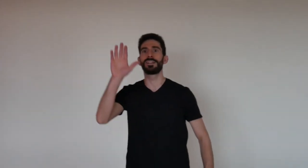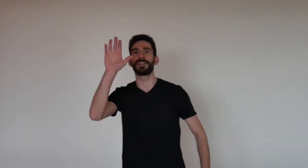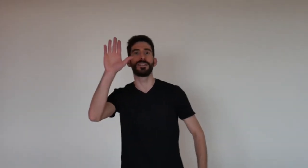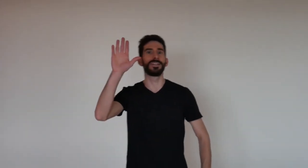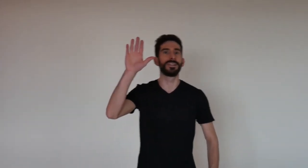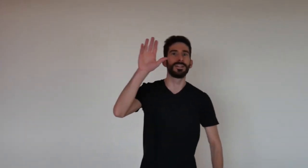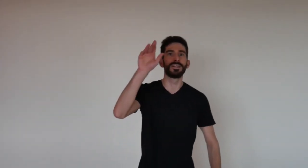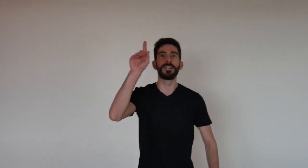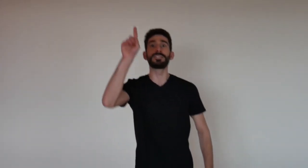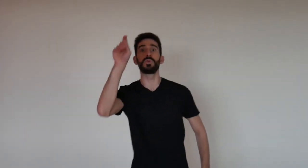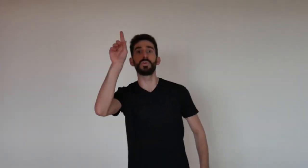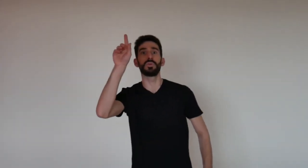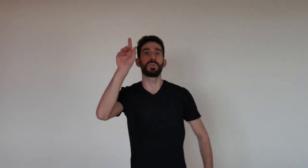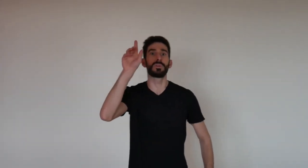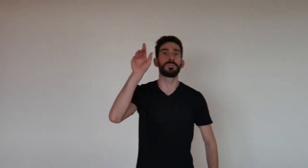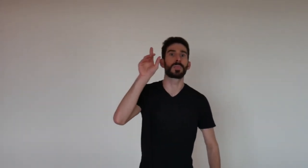Hé Une question...